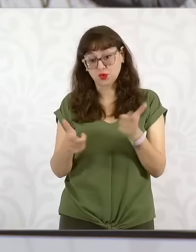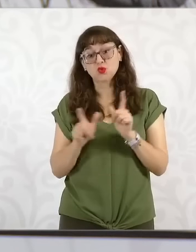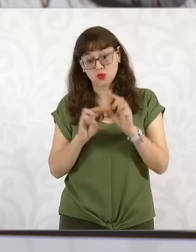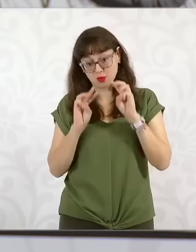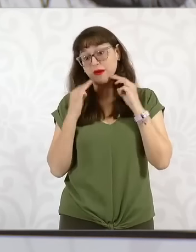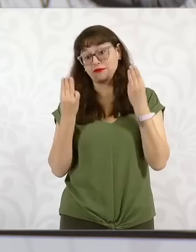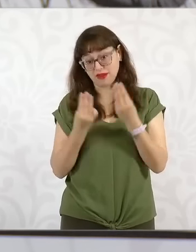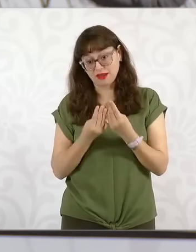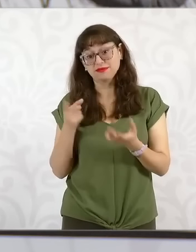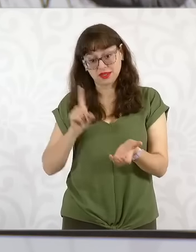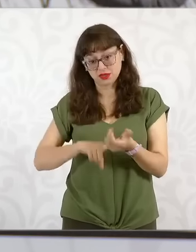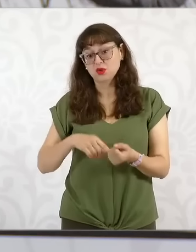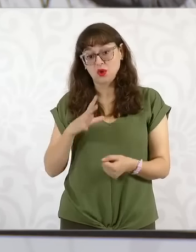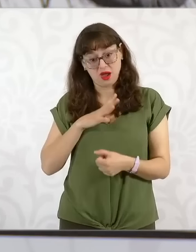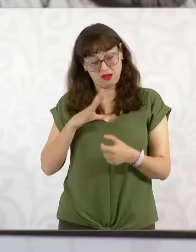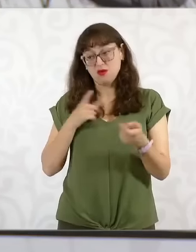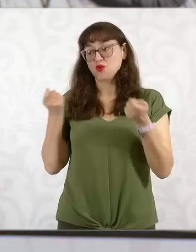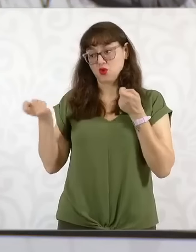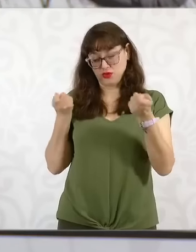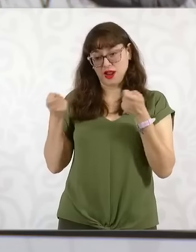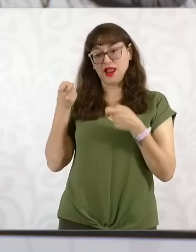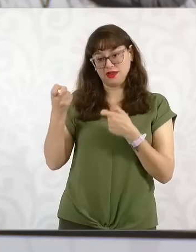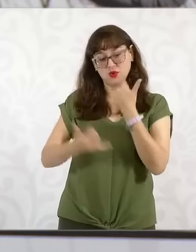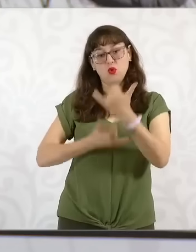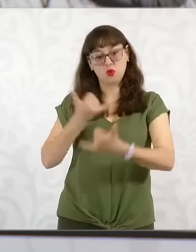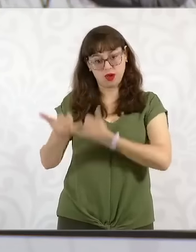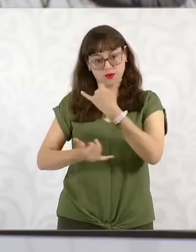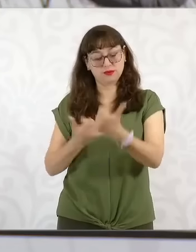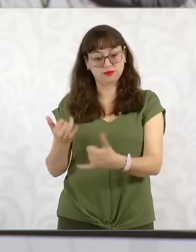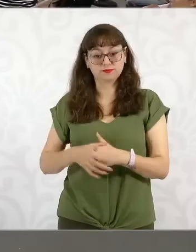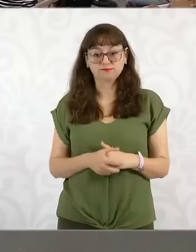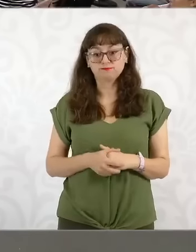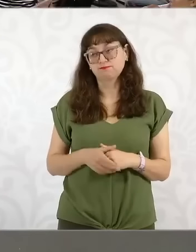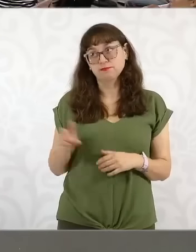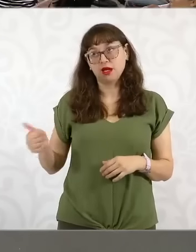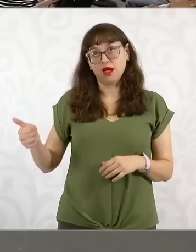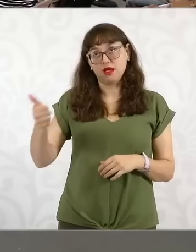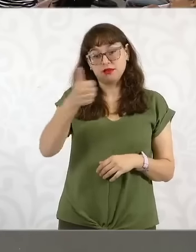células criminales locales y depende del estado en el que se en el que se encuentren. ¿Hay nombre